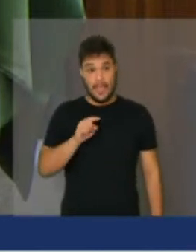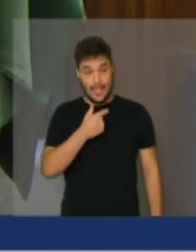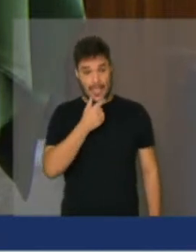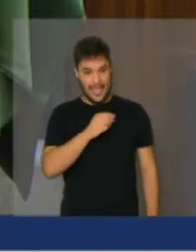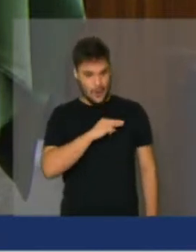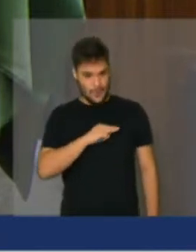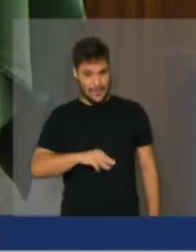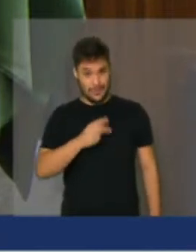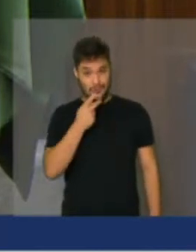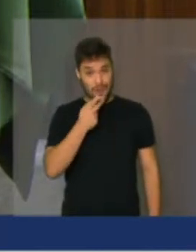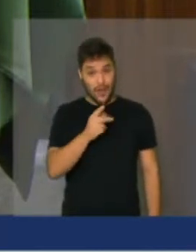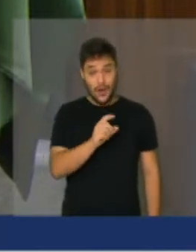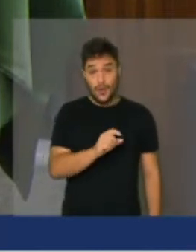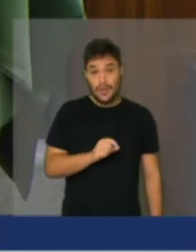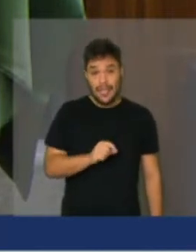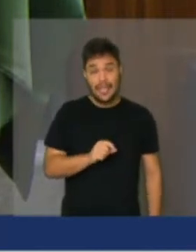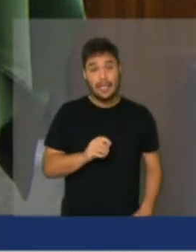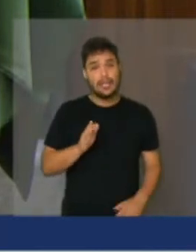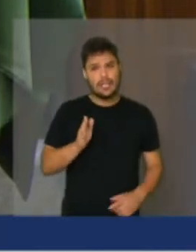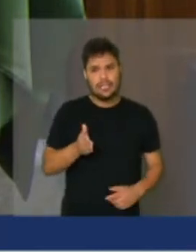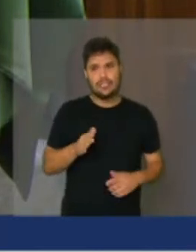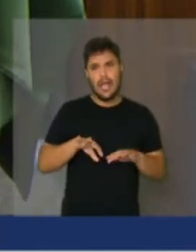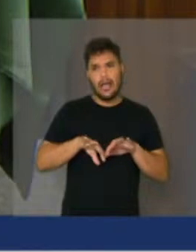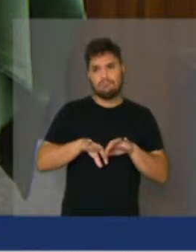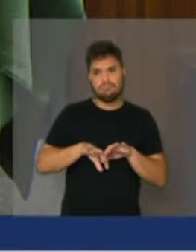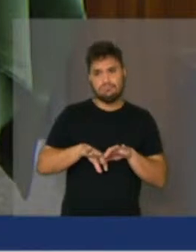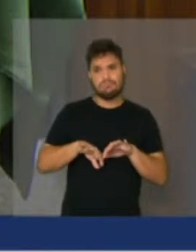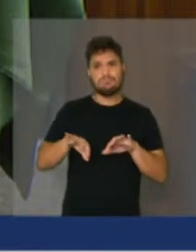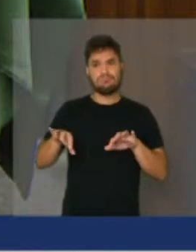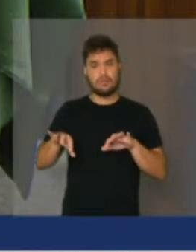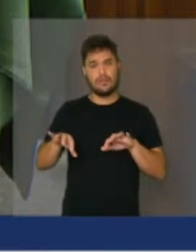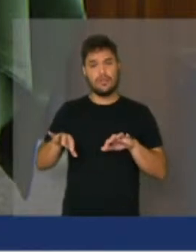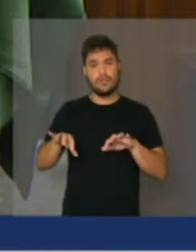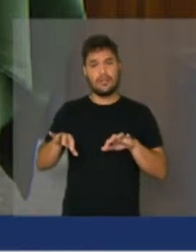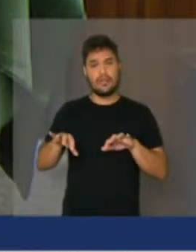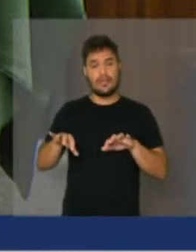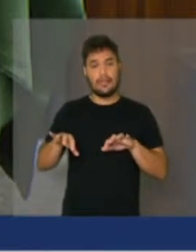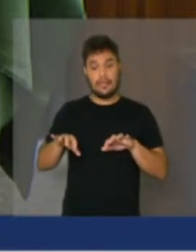QUE SE DISTANCIOU... DA GESTÃ O... DESSAS EMPRESAS. MAS ELE